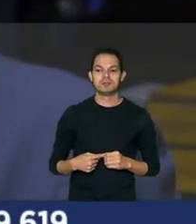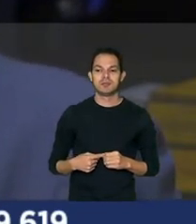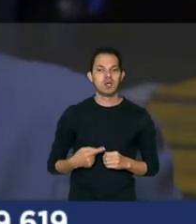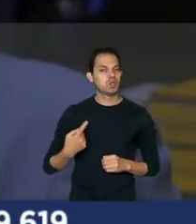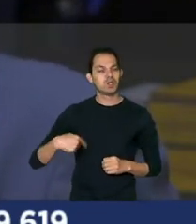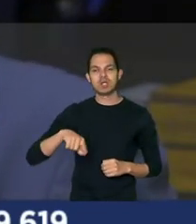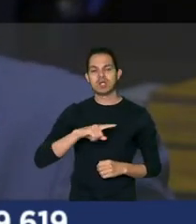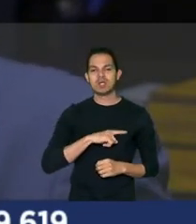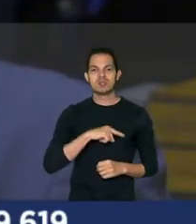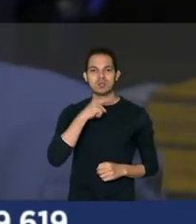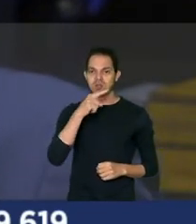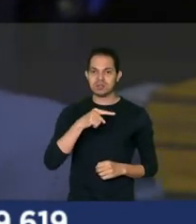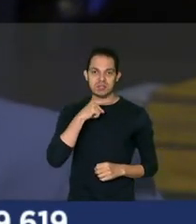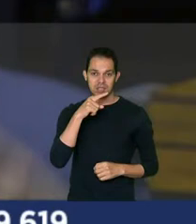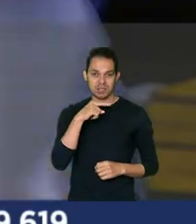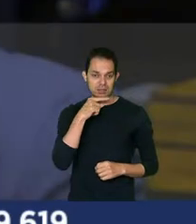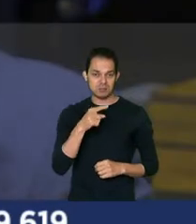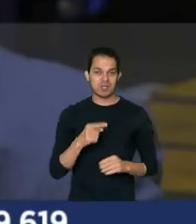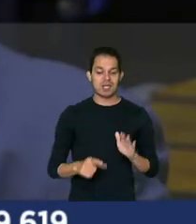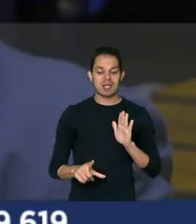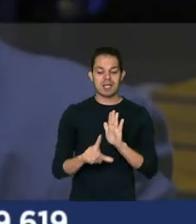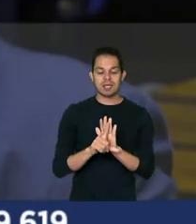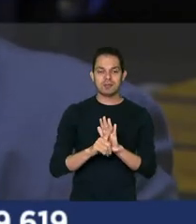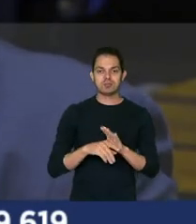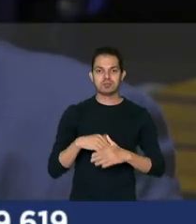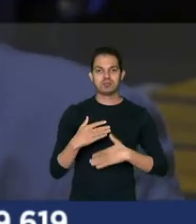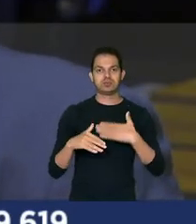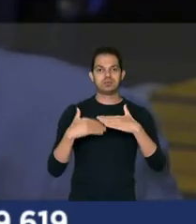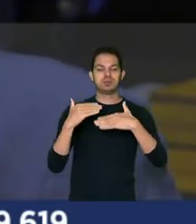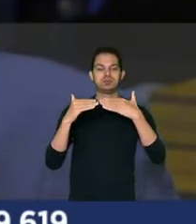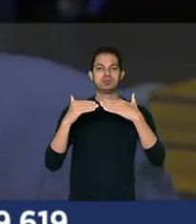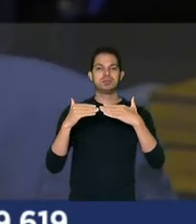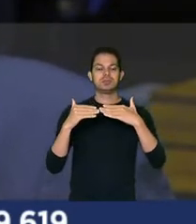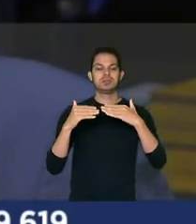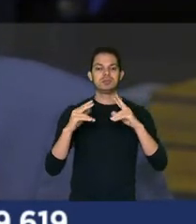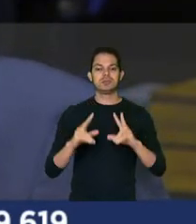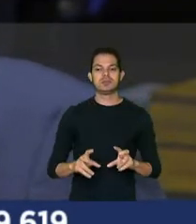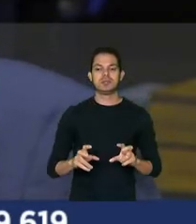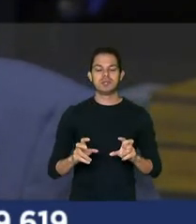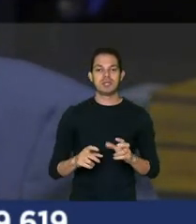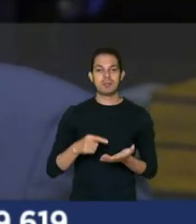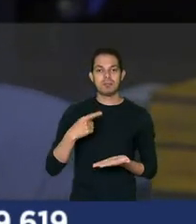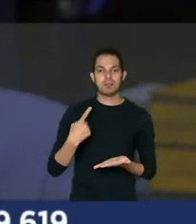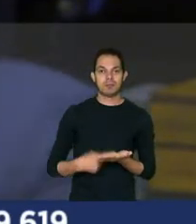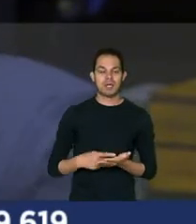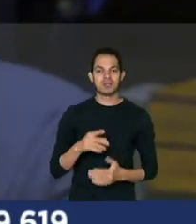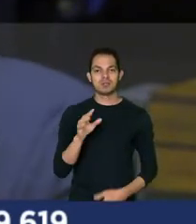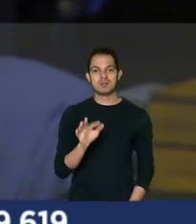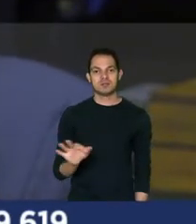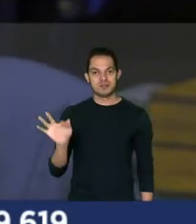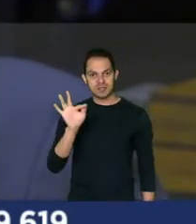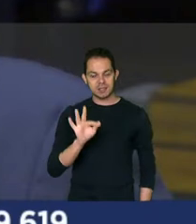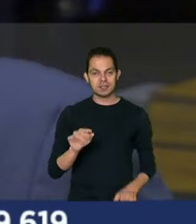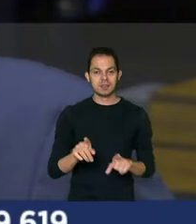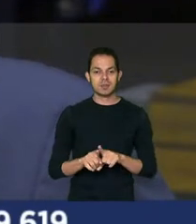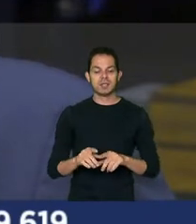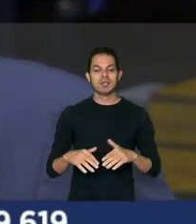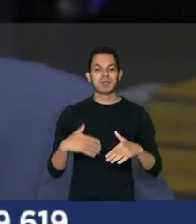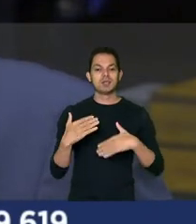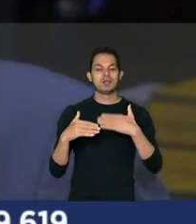PERTENCEM A ESTADOS E PERTENCE A MUNICÍPIOS. NÓS NÃO TEMOS A POSSIBILIDADE DE FAZER ISSO, ESSA LEI AVANÇA SOBRE O PACTO